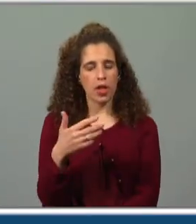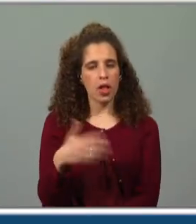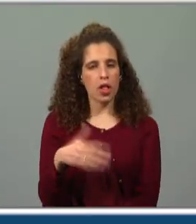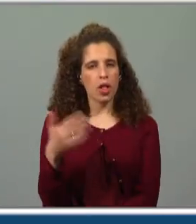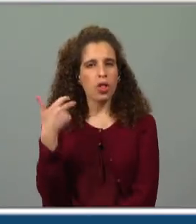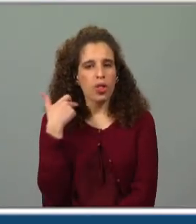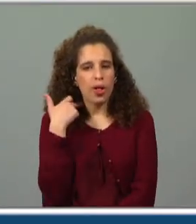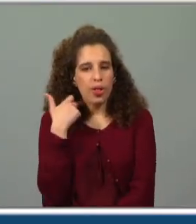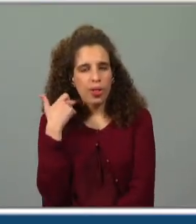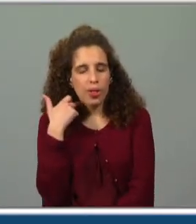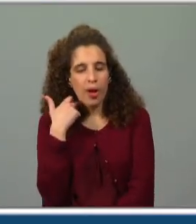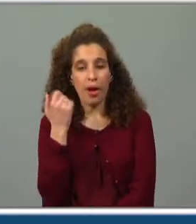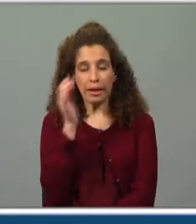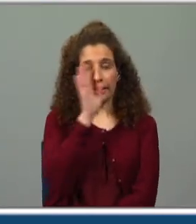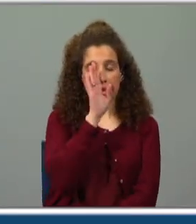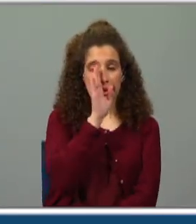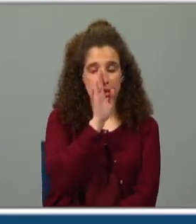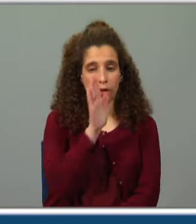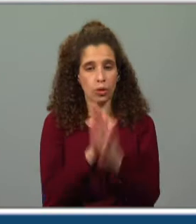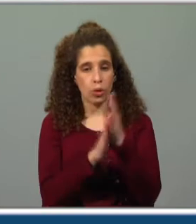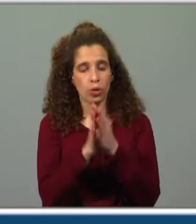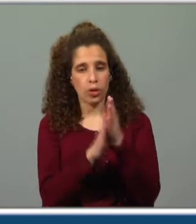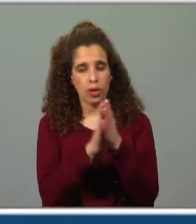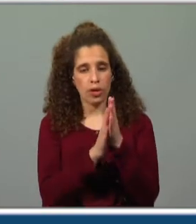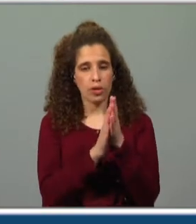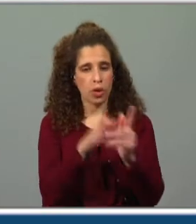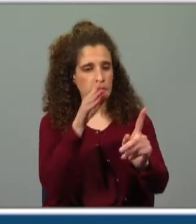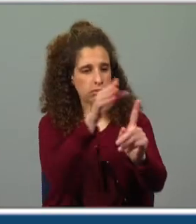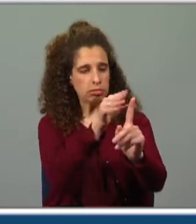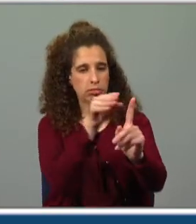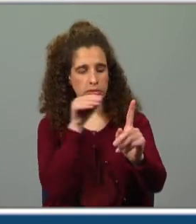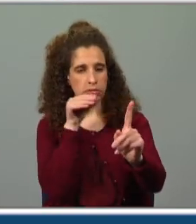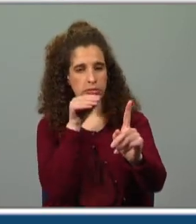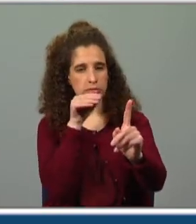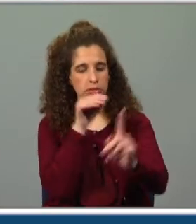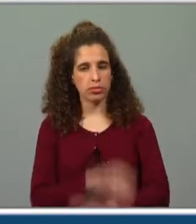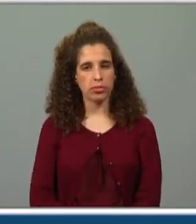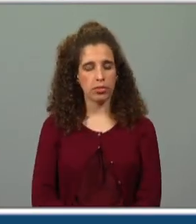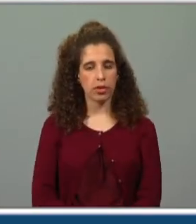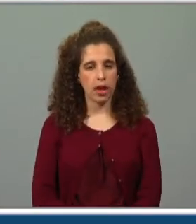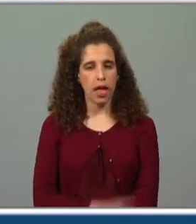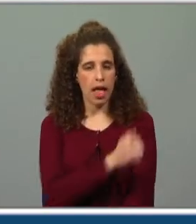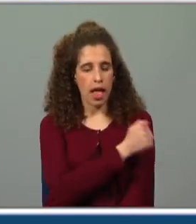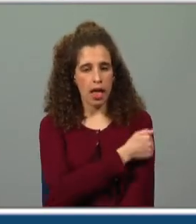mais pequena E nós utilizarmos como ponto de referência aquela casa que está 更小，我們將其用作那個房子的參考點